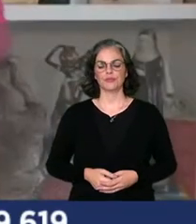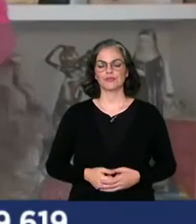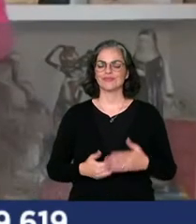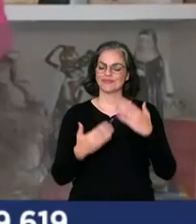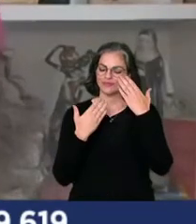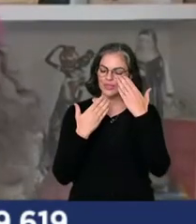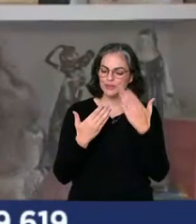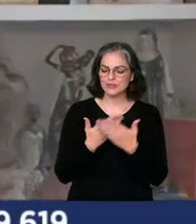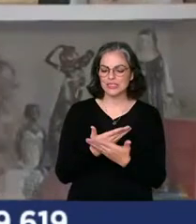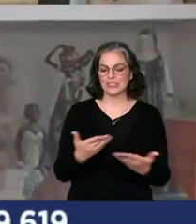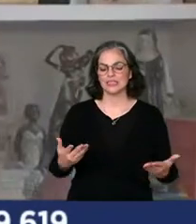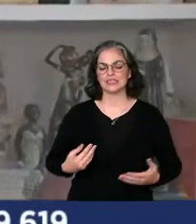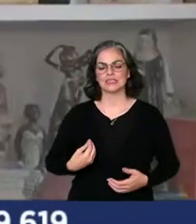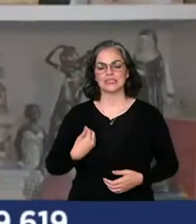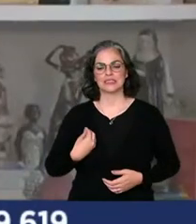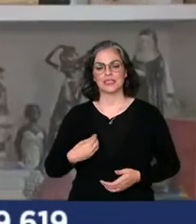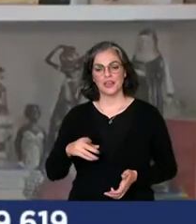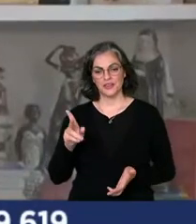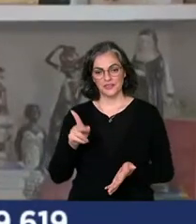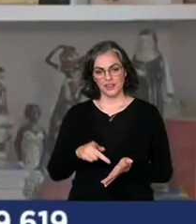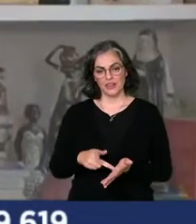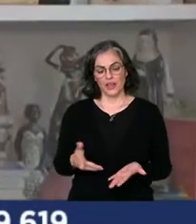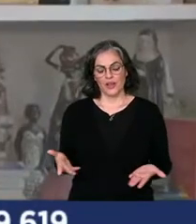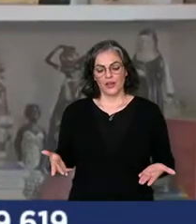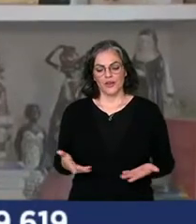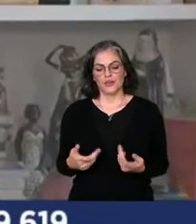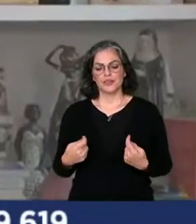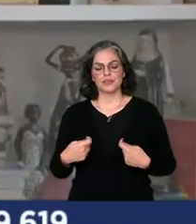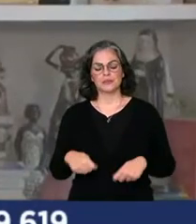OBRIGADA, SENHOR PRESIDENTE, CALOLÉGIOS PARLAMENTARES. NÓS PRECISAMOS DE FATO VOTAR HOJE AS LEIS PAULO GUSTAVO E A